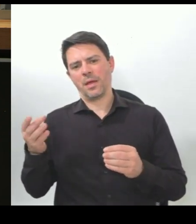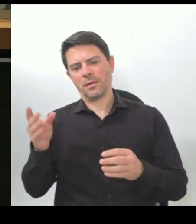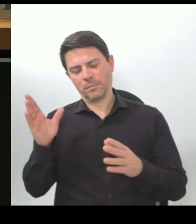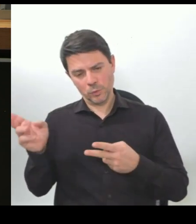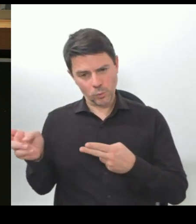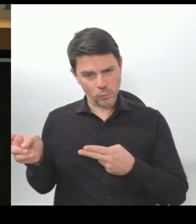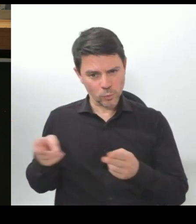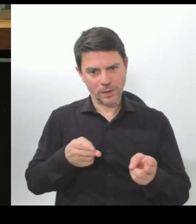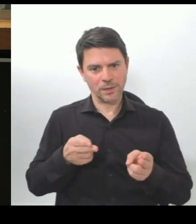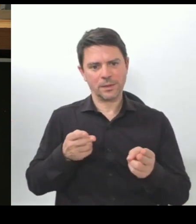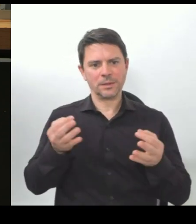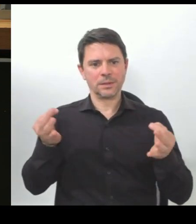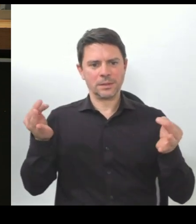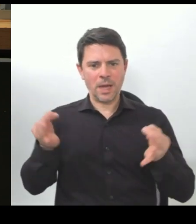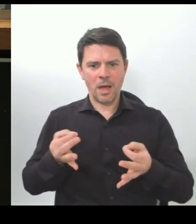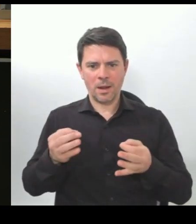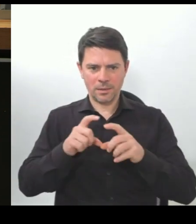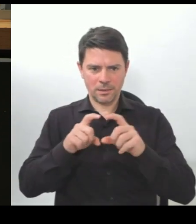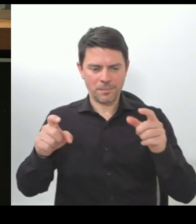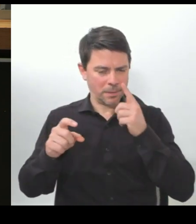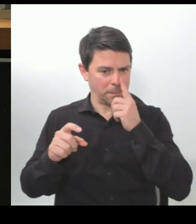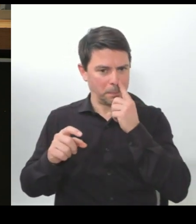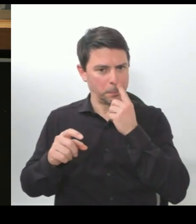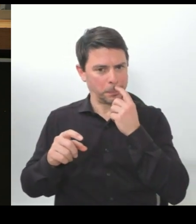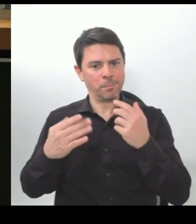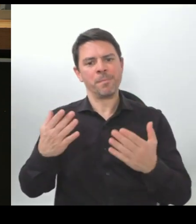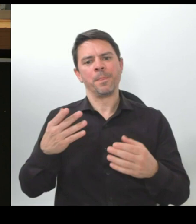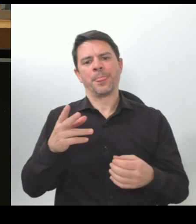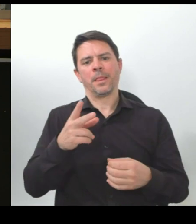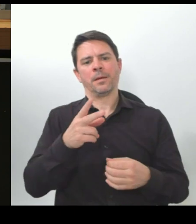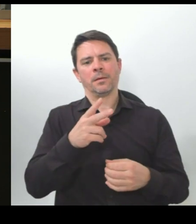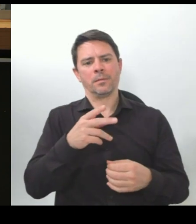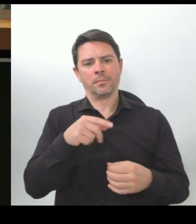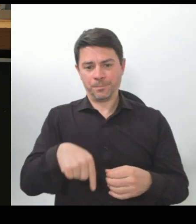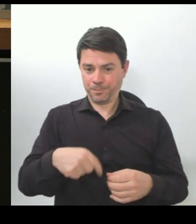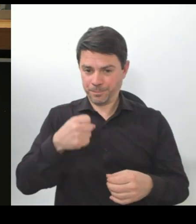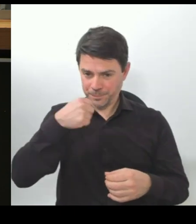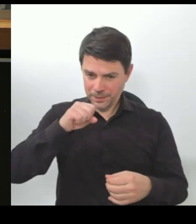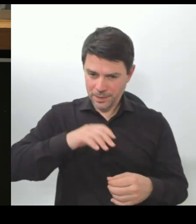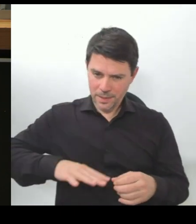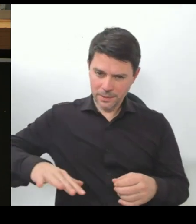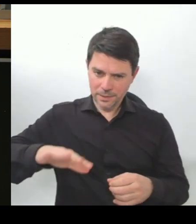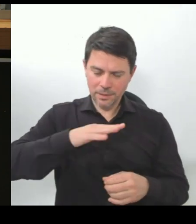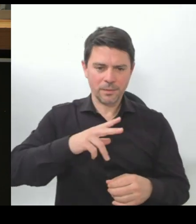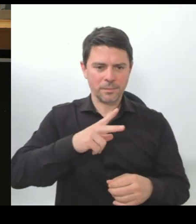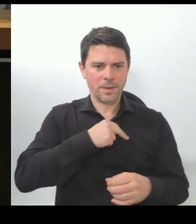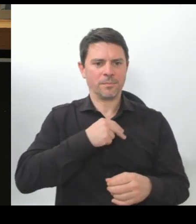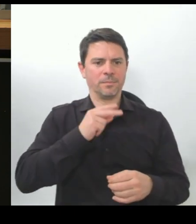50 % Bundeszuschuss für den Berliner Landeshaushalt damals von der Bundesregierung gestrichen wurde, bis 2012 die